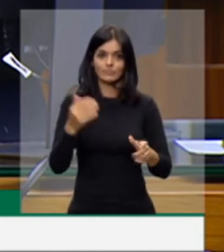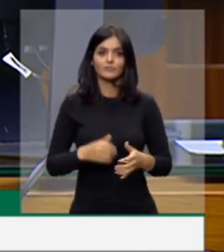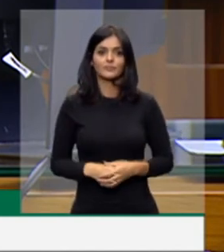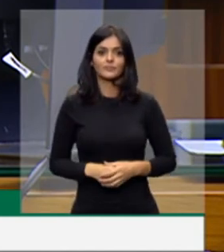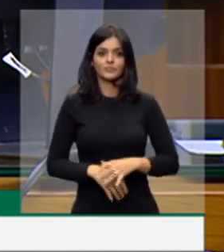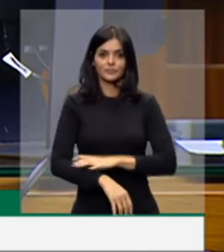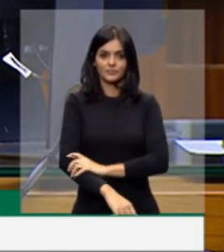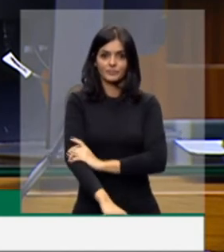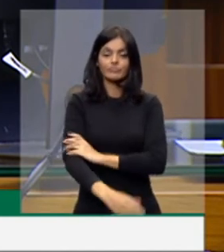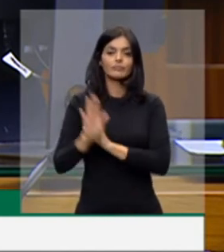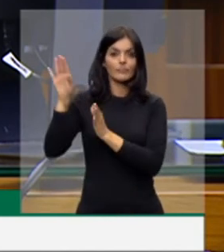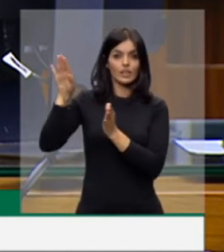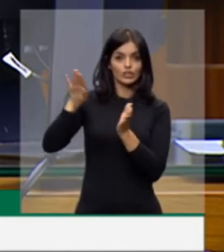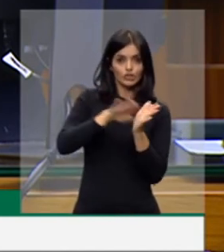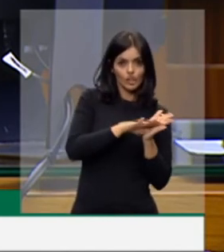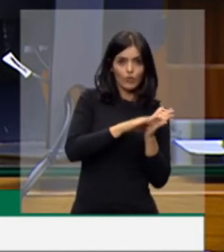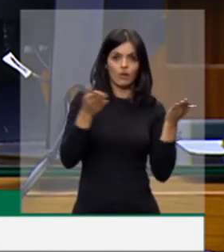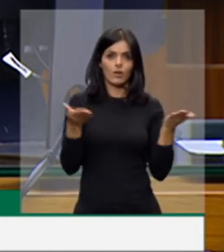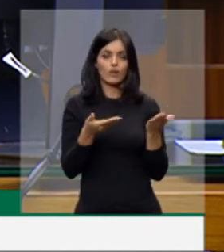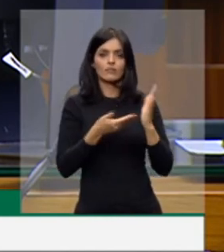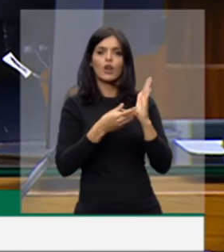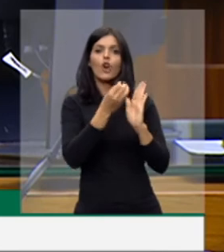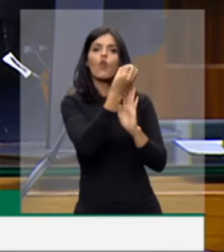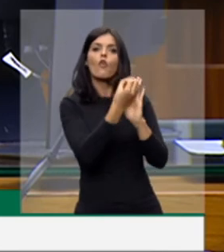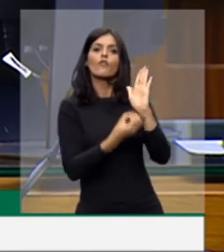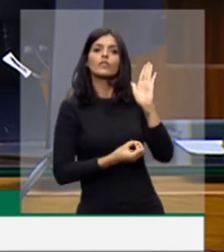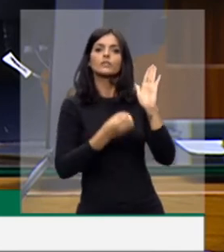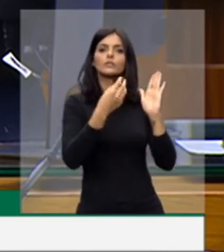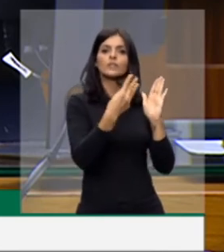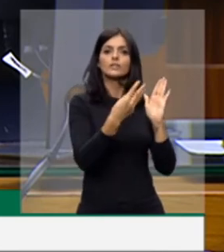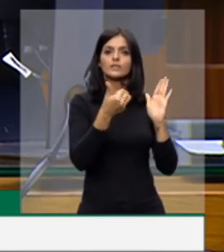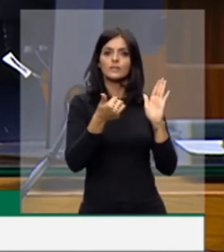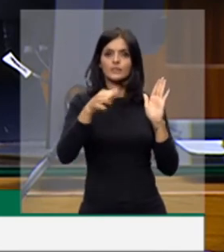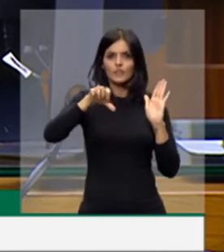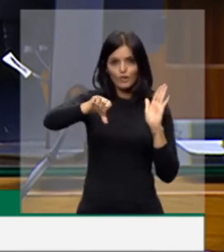[PRESIDENTE]: COMUNICO A SENHORAS DEPUTADAS E SENHORES DEPUTADOS QUE CHEGOU A CÂMARA DOS DEPUTADOS